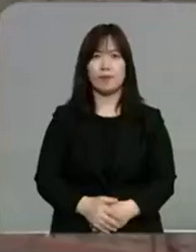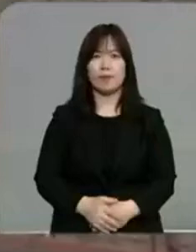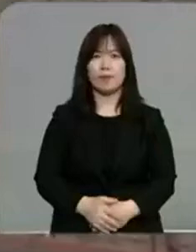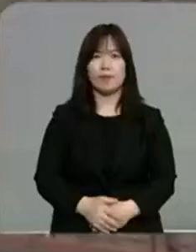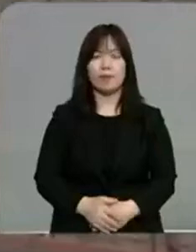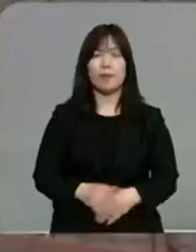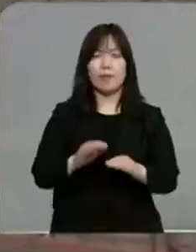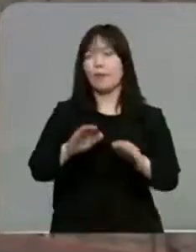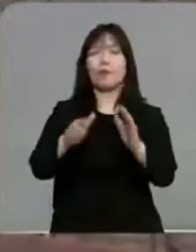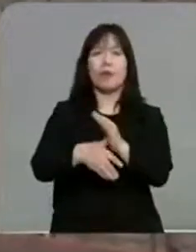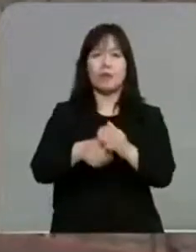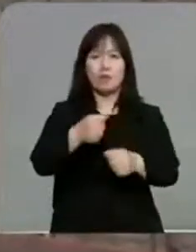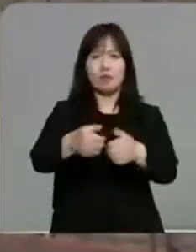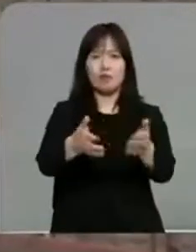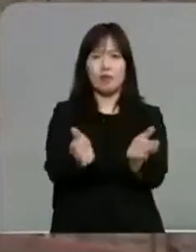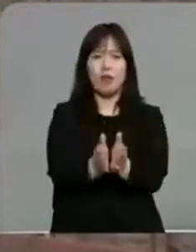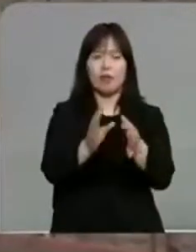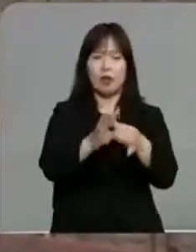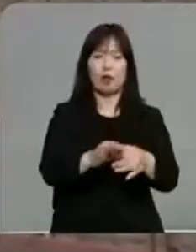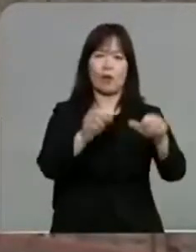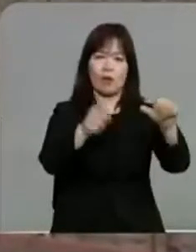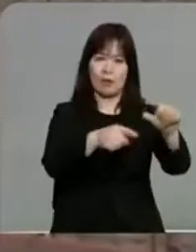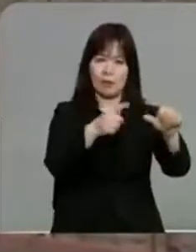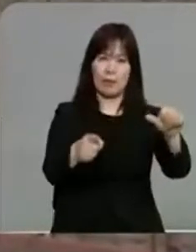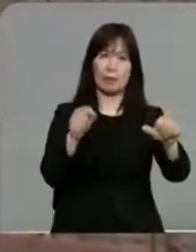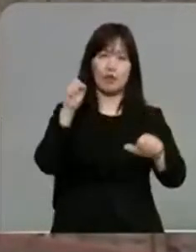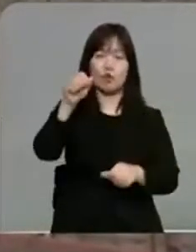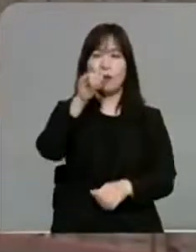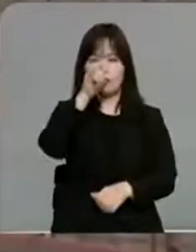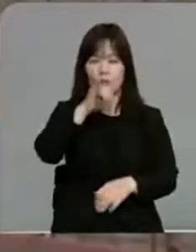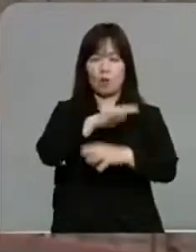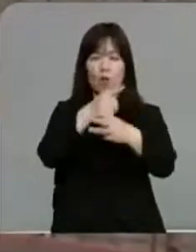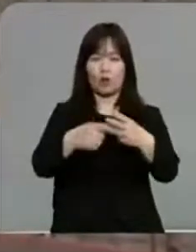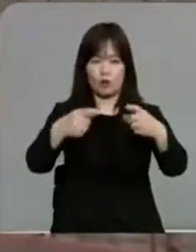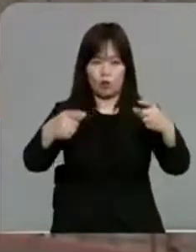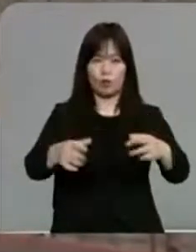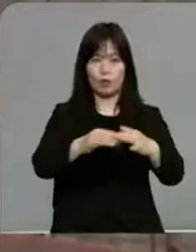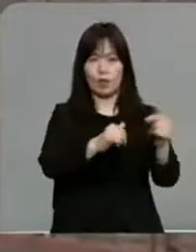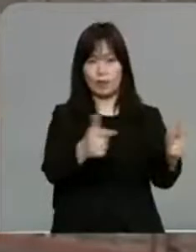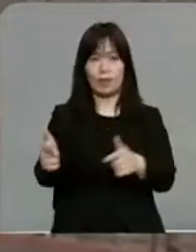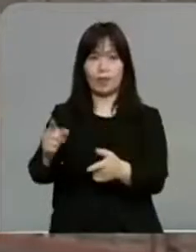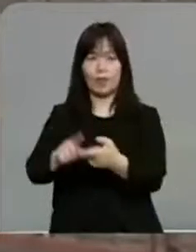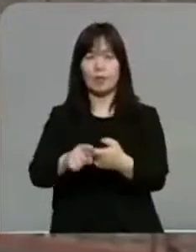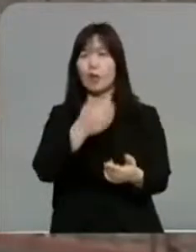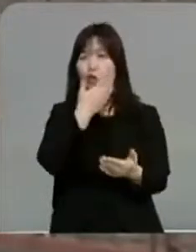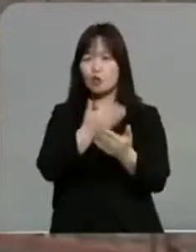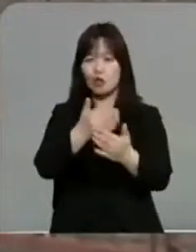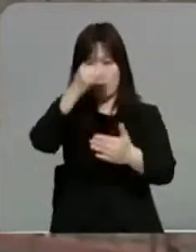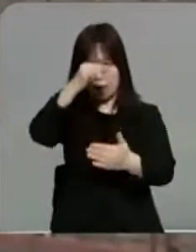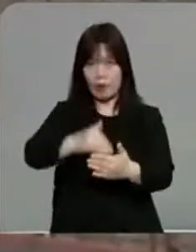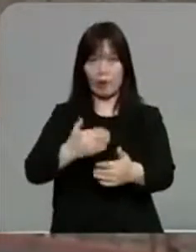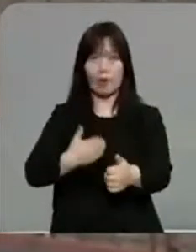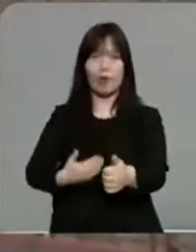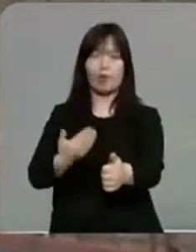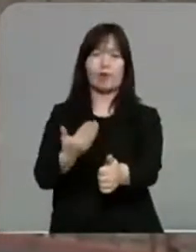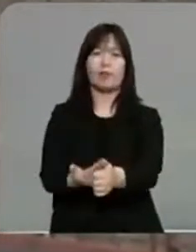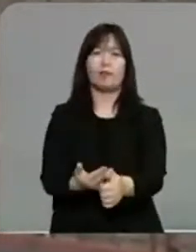이번엔 민주당 소속 후보 5명이 출마한 완주군수 선거 출마자들의 주요 공약을 소개합니다. 이지현 기자입니다.